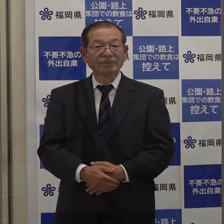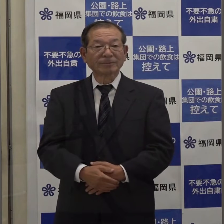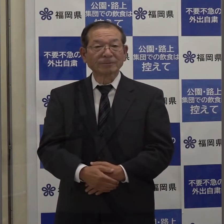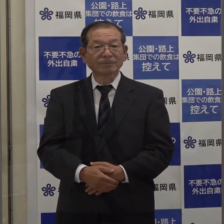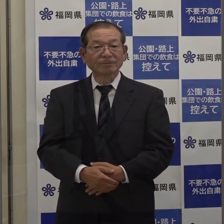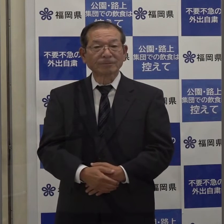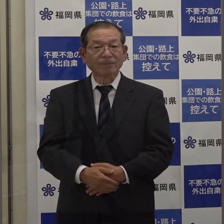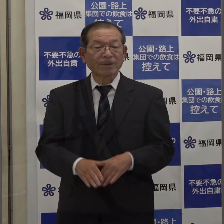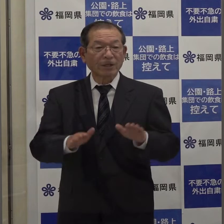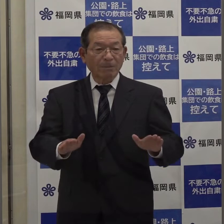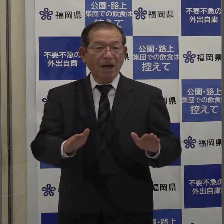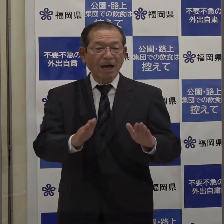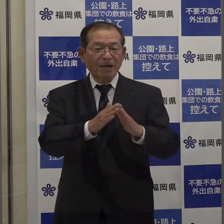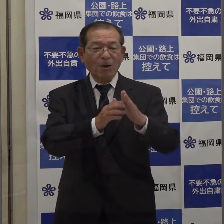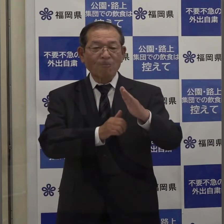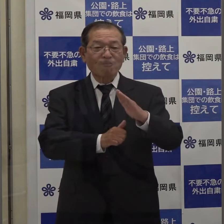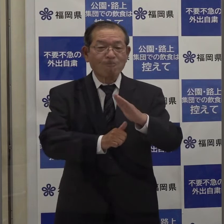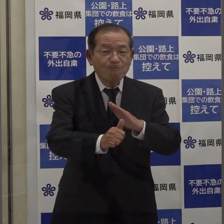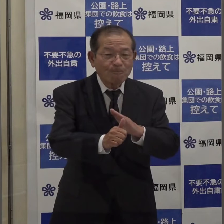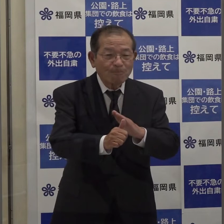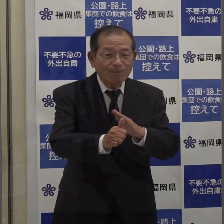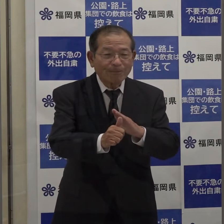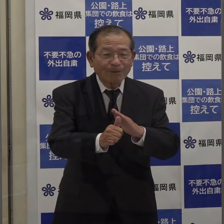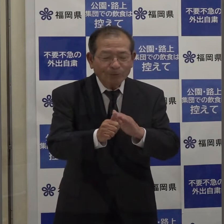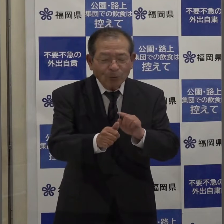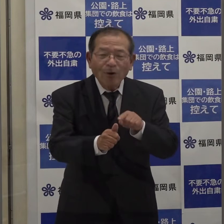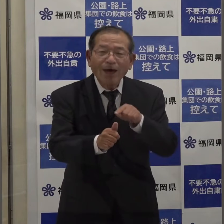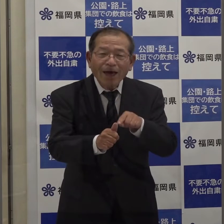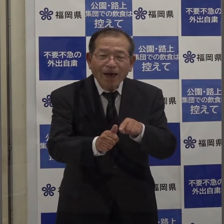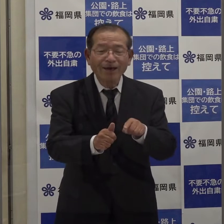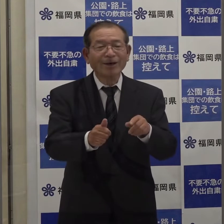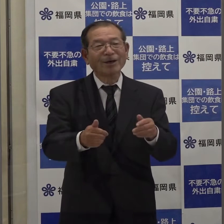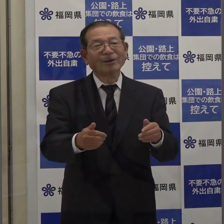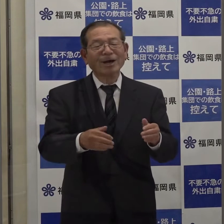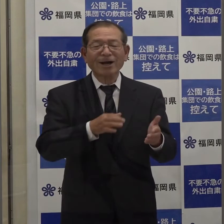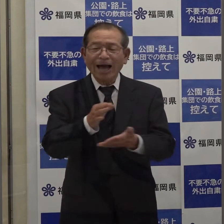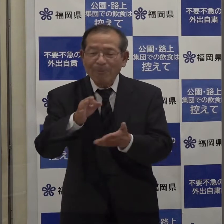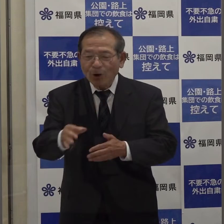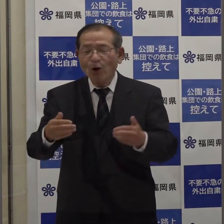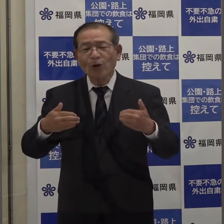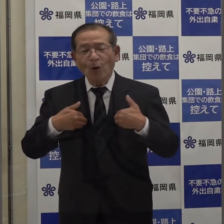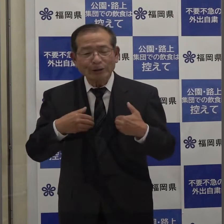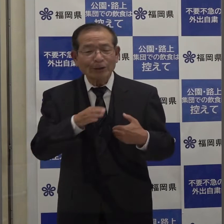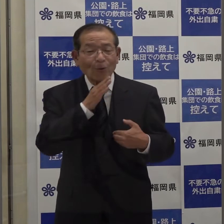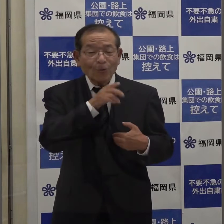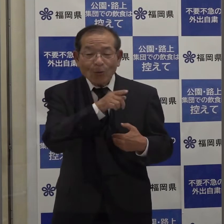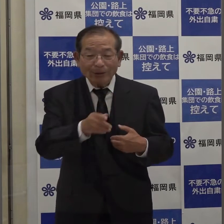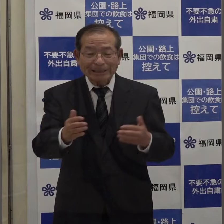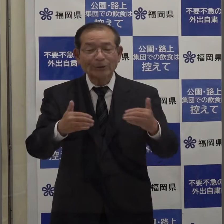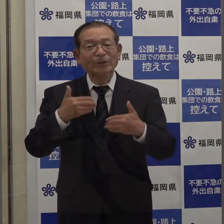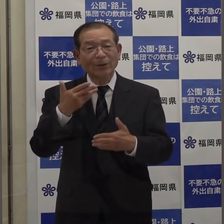今お出かけになろうとする用事 お買い物 そういったものが本当に必要であるのか